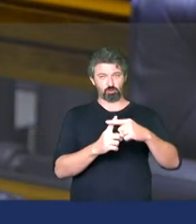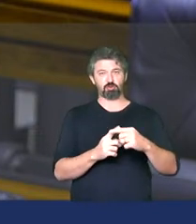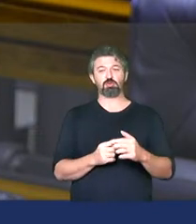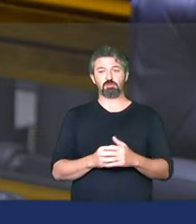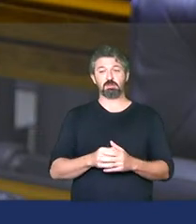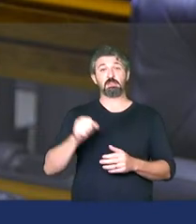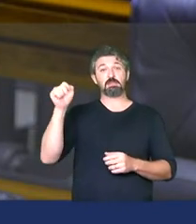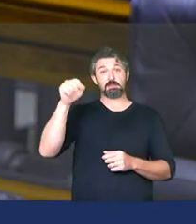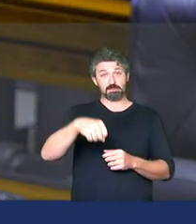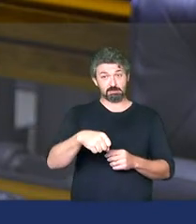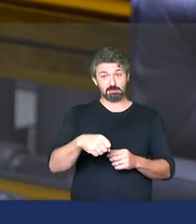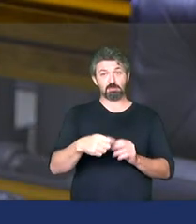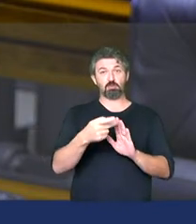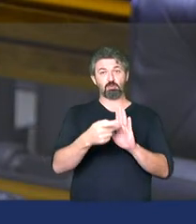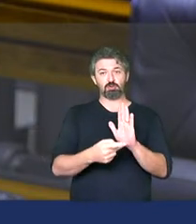GOVERNO, NÓS ORIENTAMOS